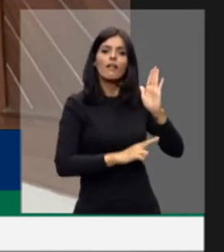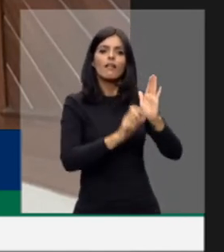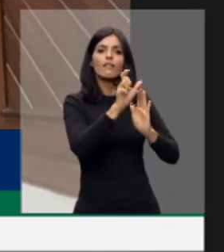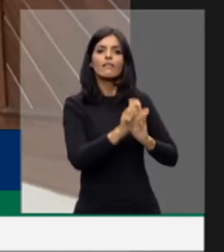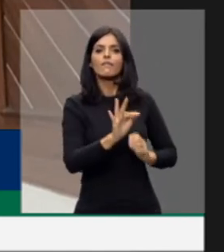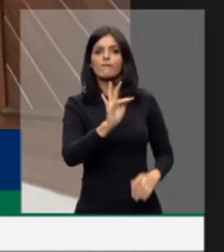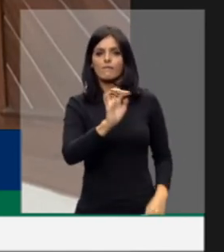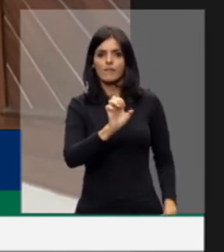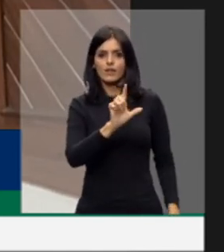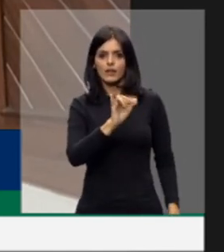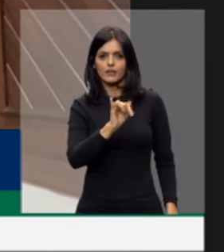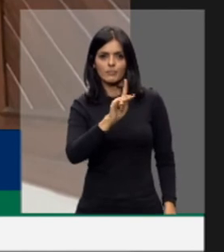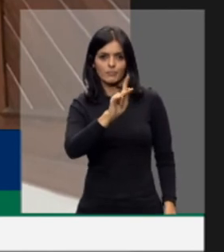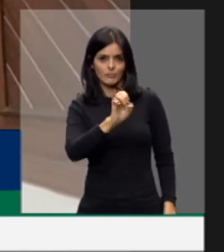NÚMERO 108. A APROVAÇÃO DESSE PROJETO DE LEI, RELATADO